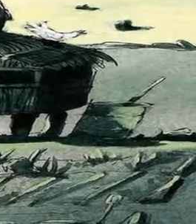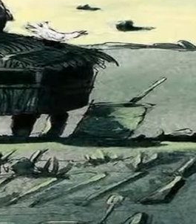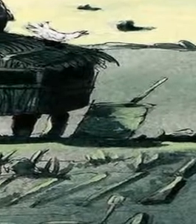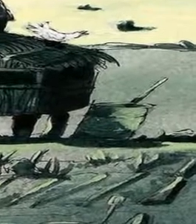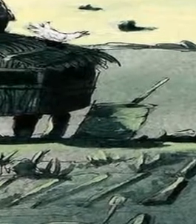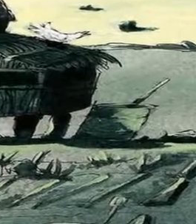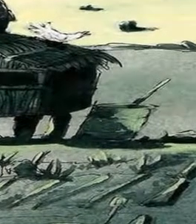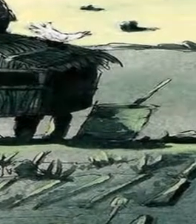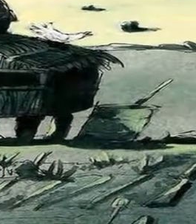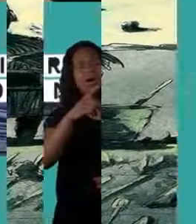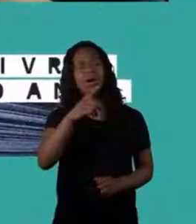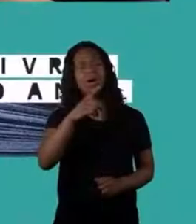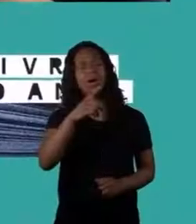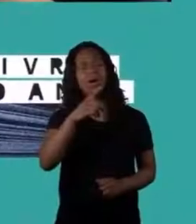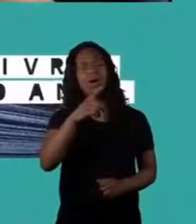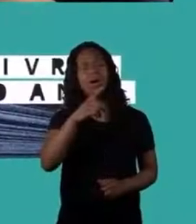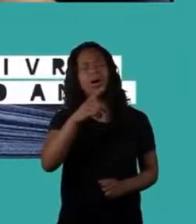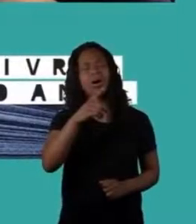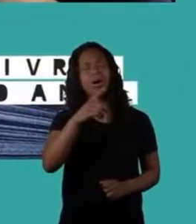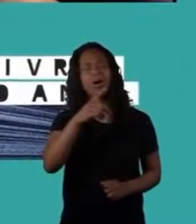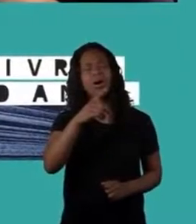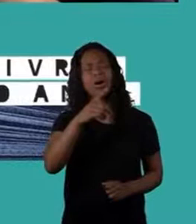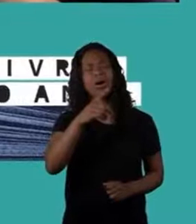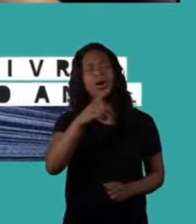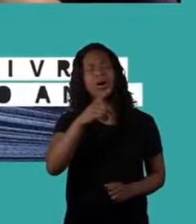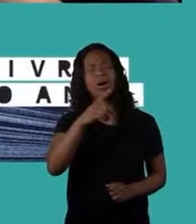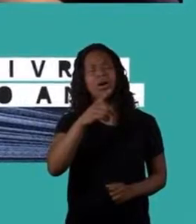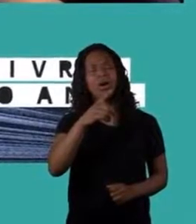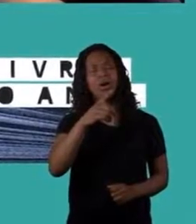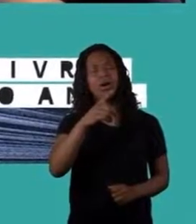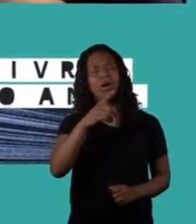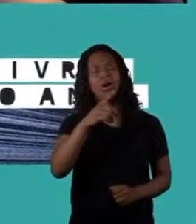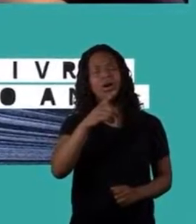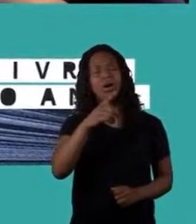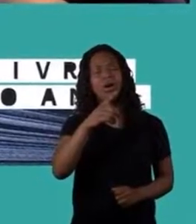literatura do Brasil homenageia Ignácio de Loyola Brandão como personalidade literária